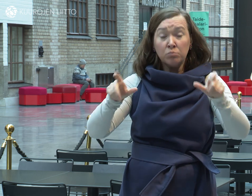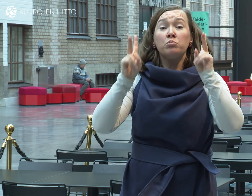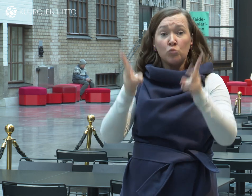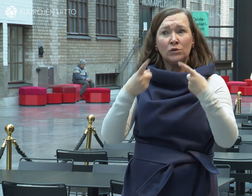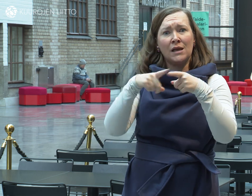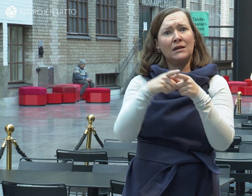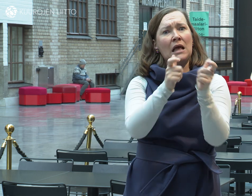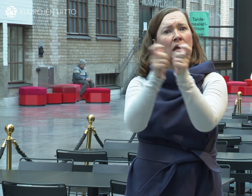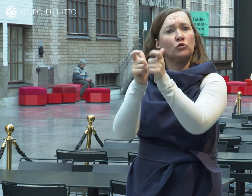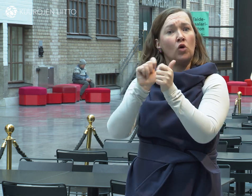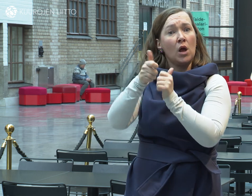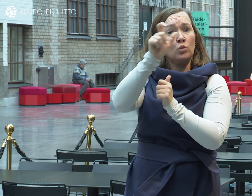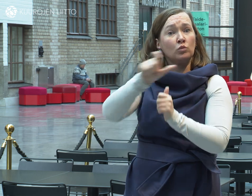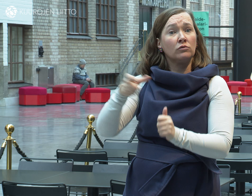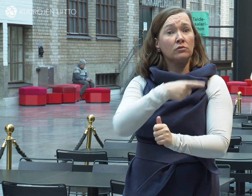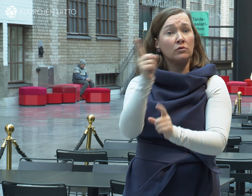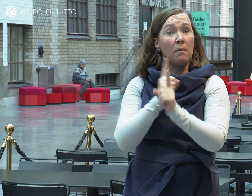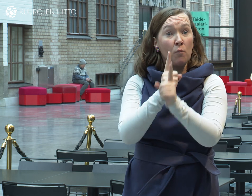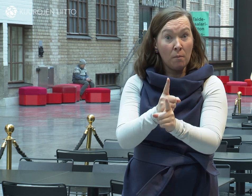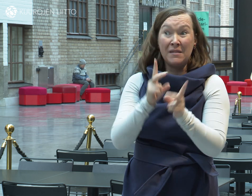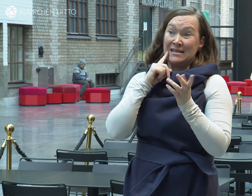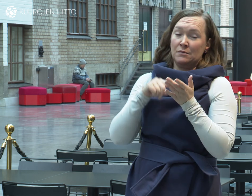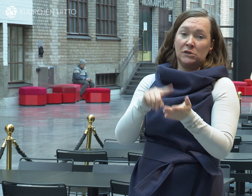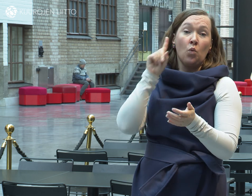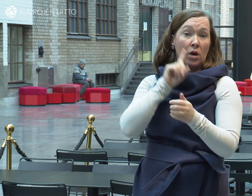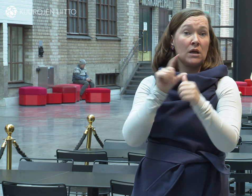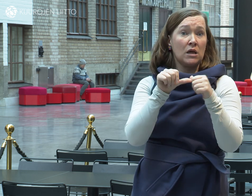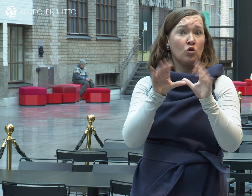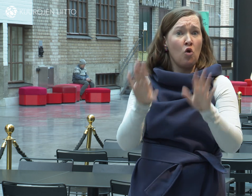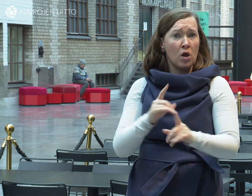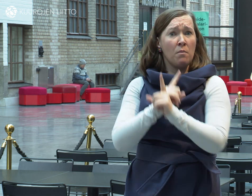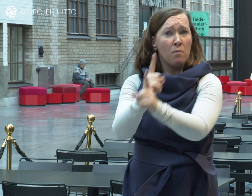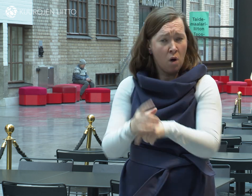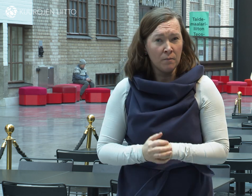Mukana oli myös järjestöjen edustajia, kuten Kuurojen Liitto.